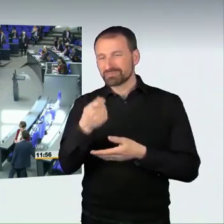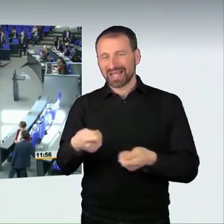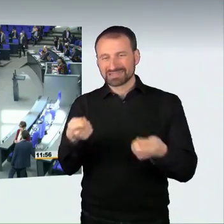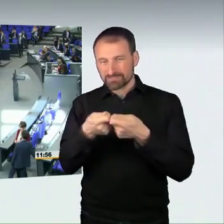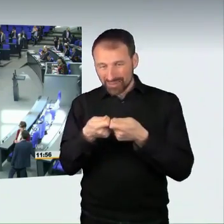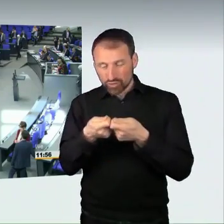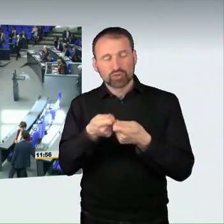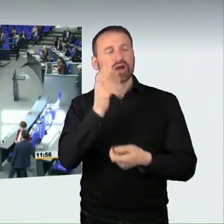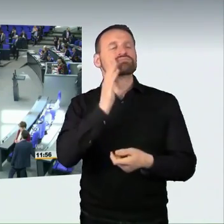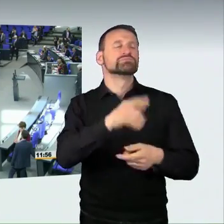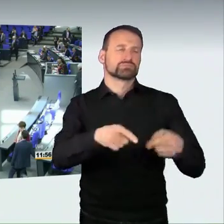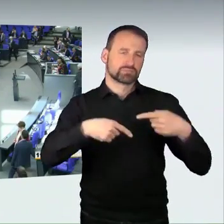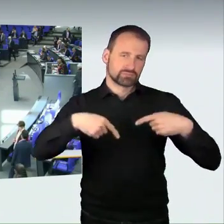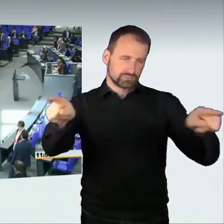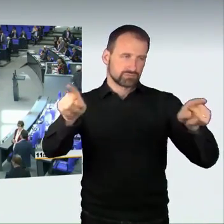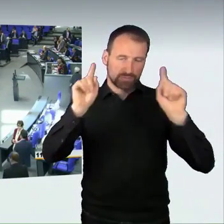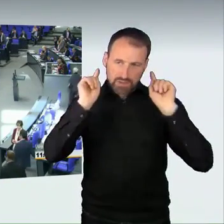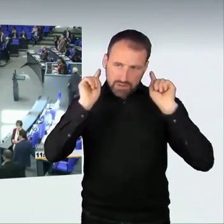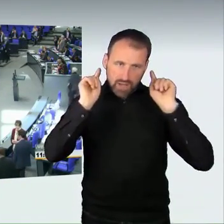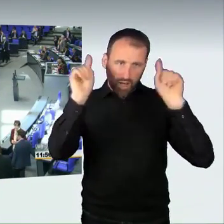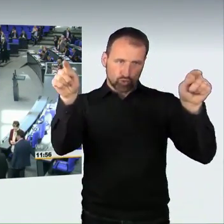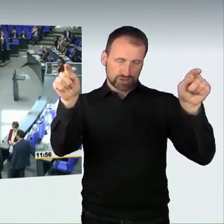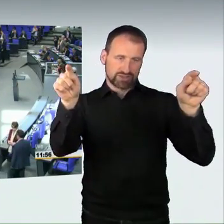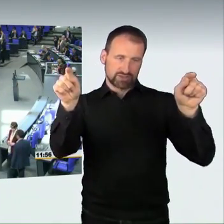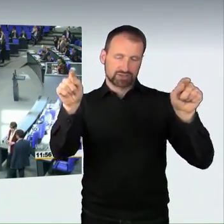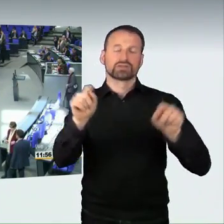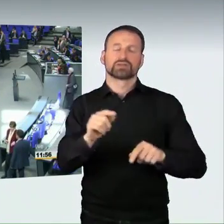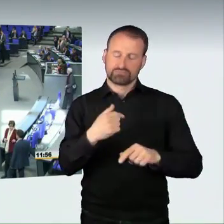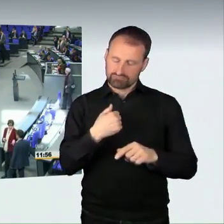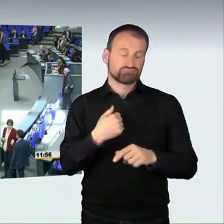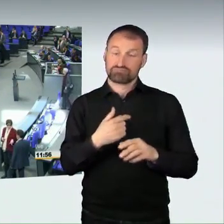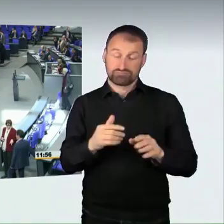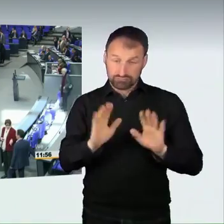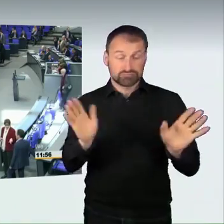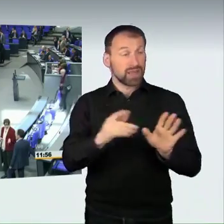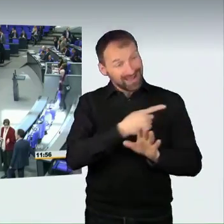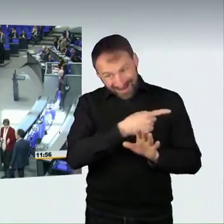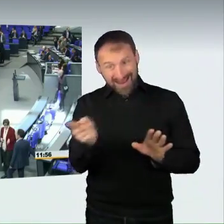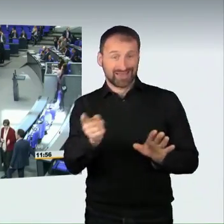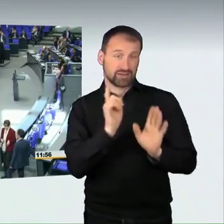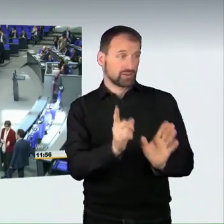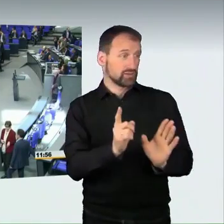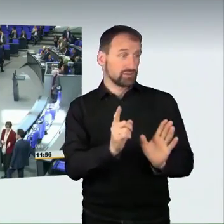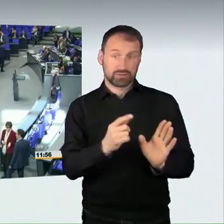Das betrifft wirklich alle. Ich fange einfach nicht an, wenn Sie nicht damit aufhören.